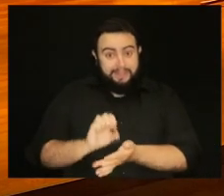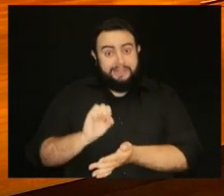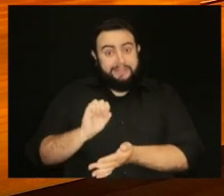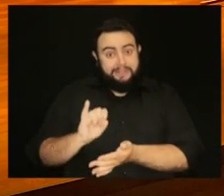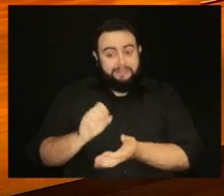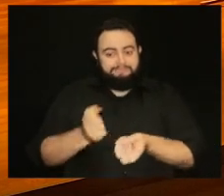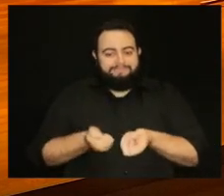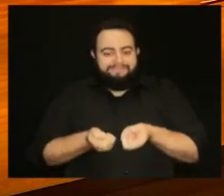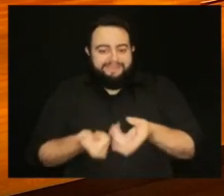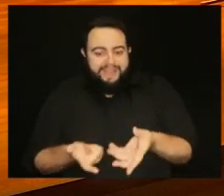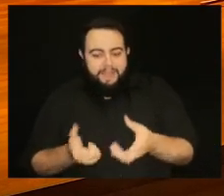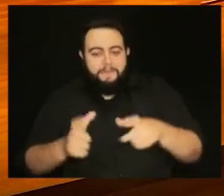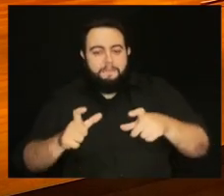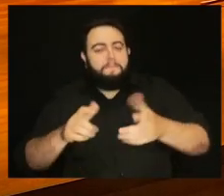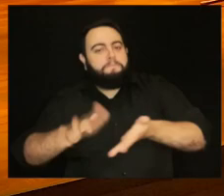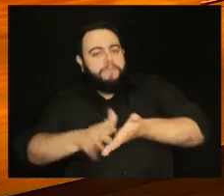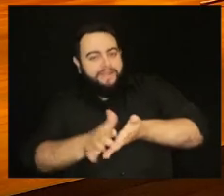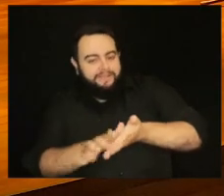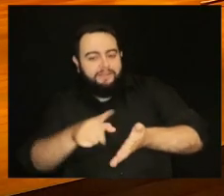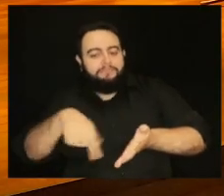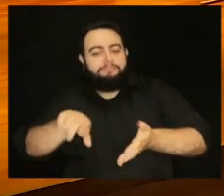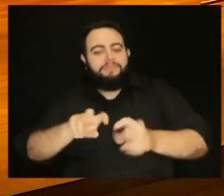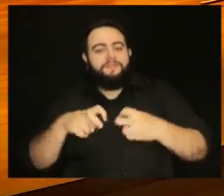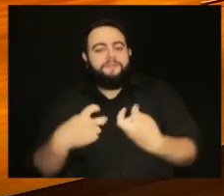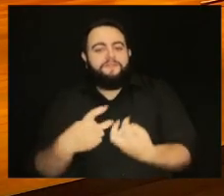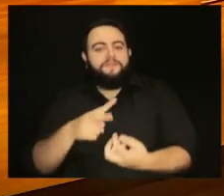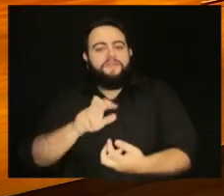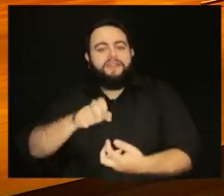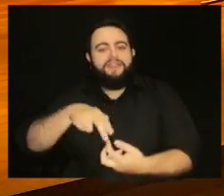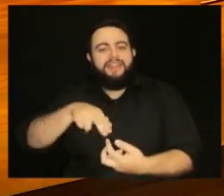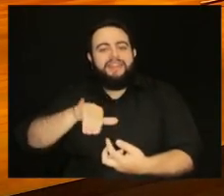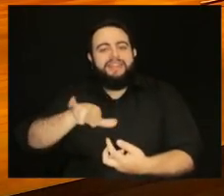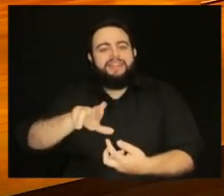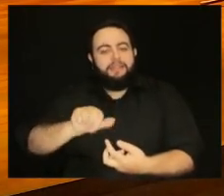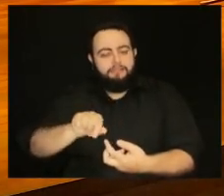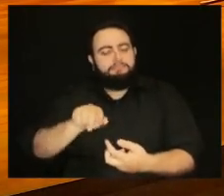tu botar um pandeiro numa vaneira, e a vaneira originalmente nos bailes gaúchos ela era tocada